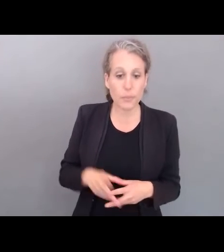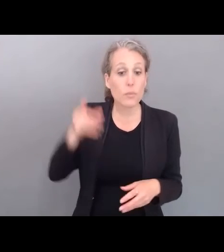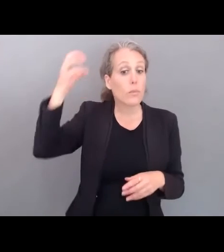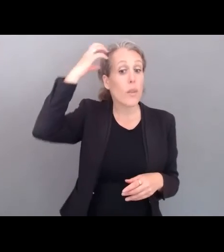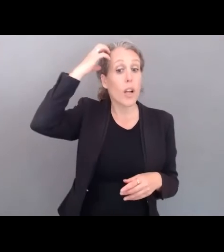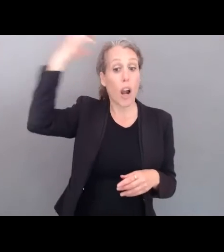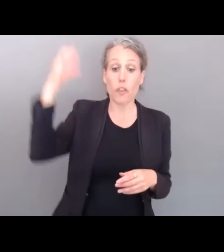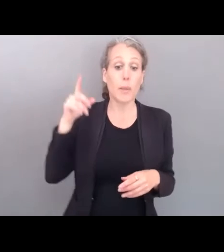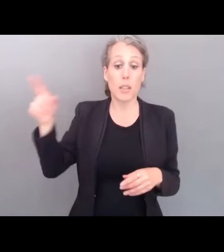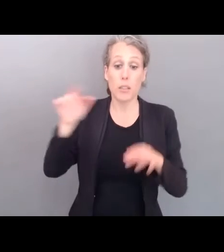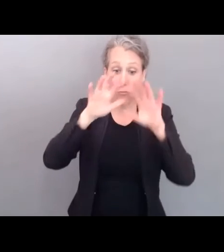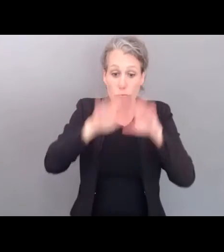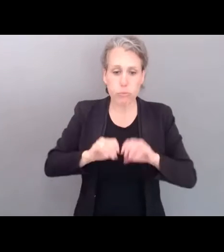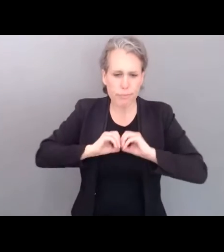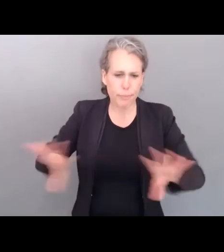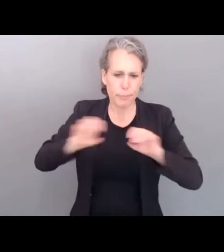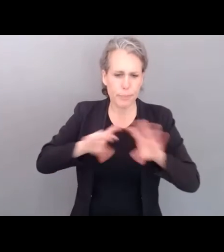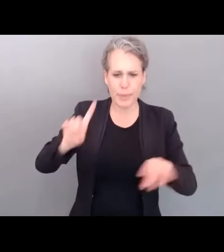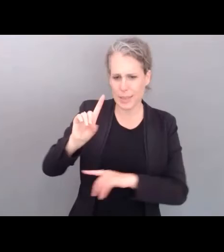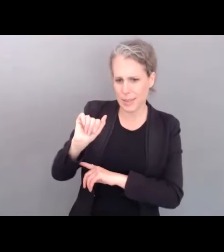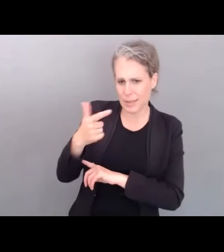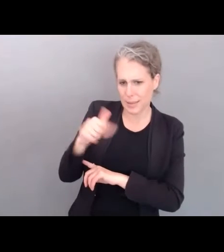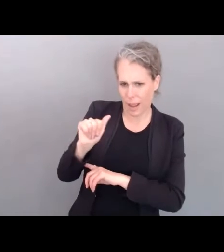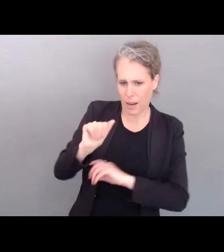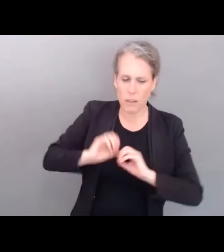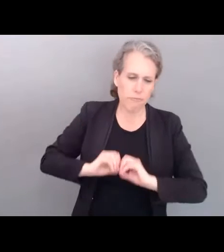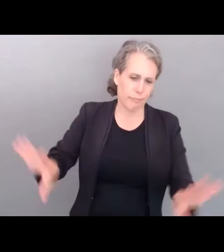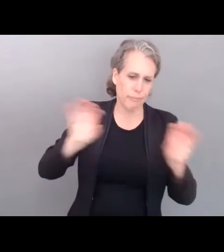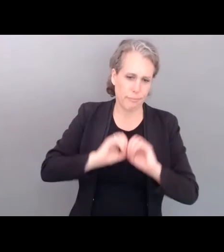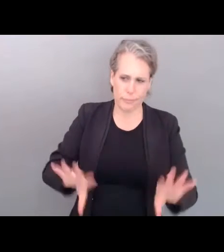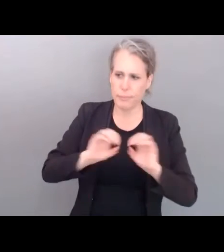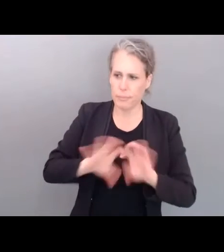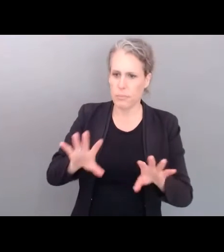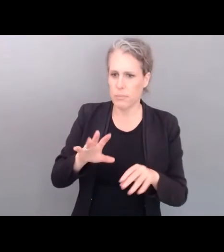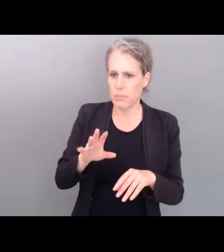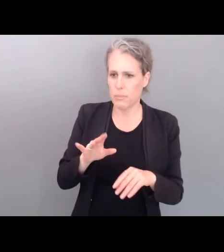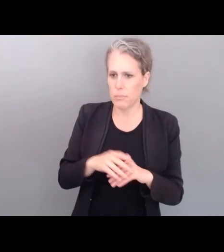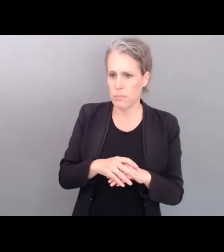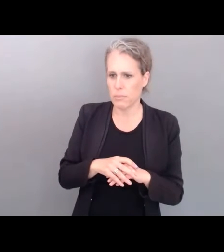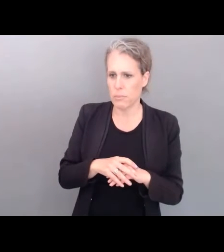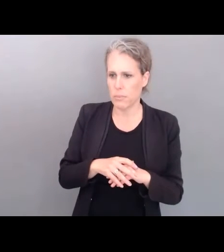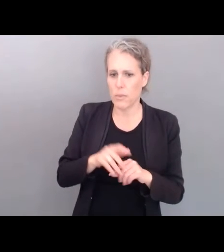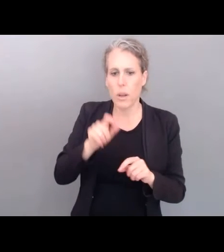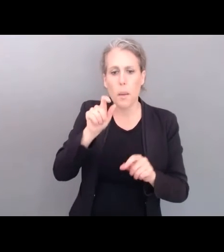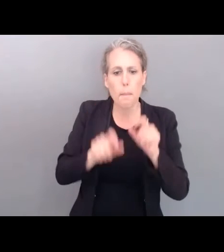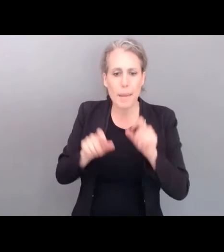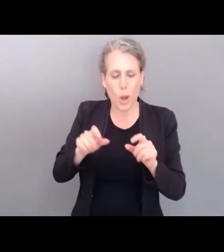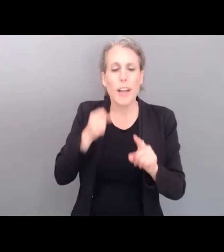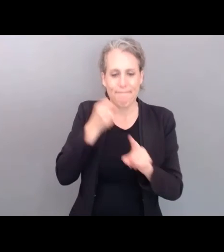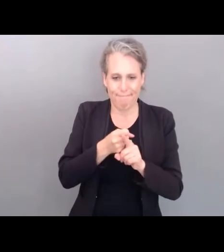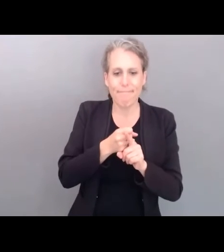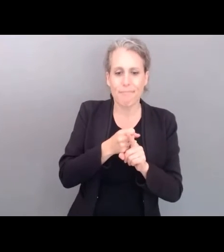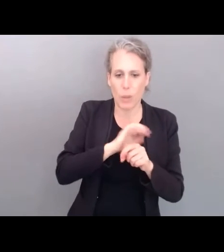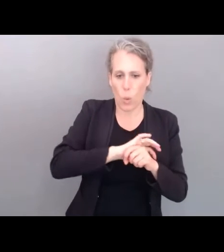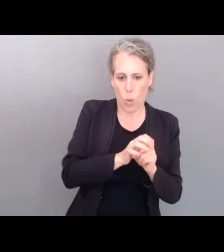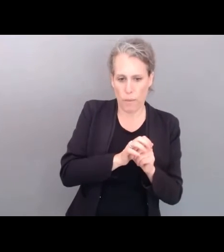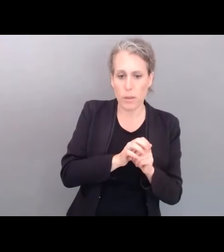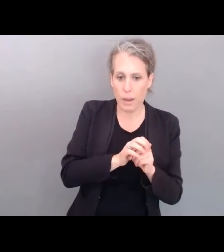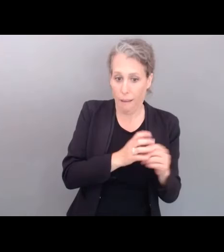sobre el estado de personas con discapacidad no se encuentran en ninguna parte, el gobierno